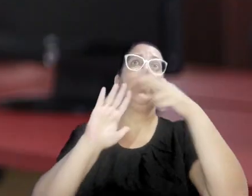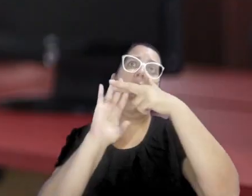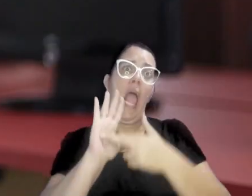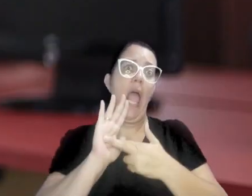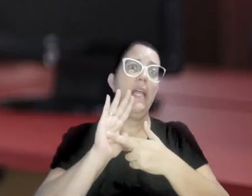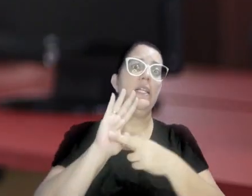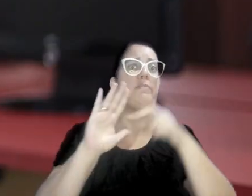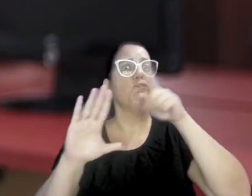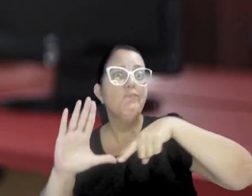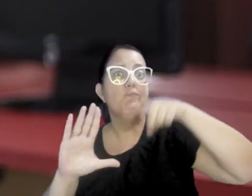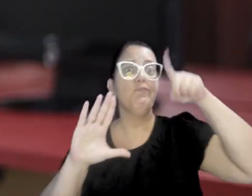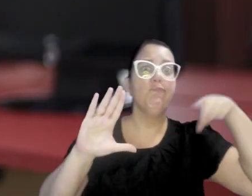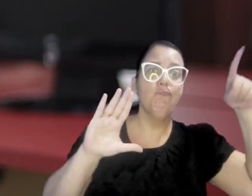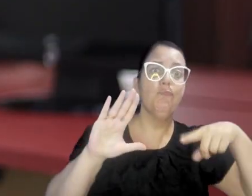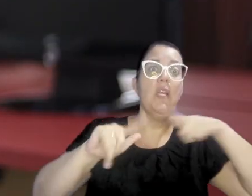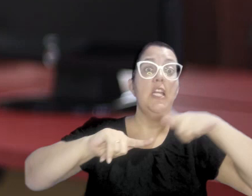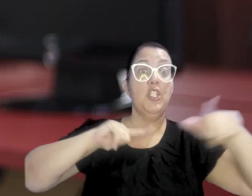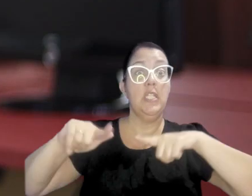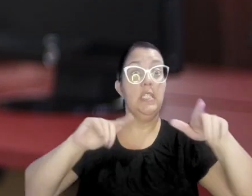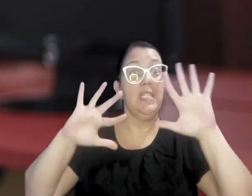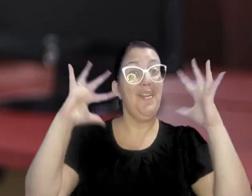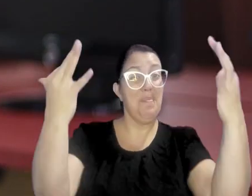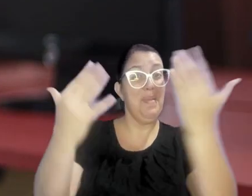A gestão ambiental pública, especialmente,